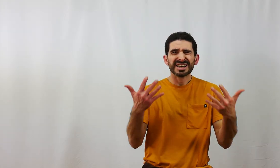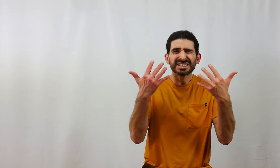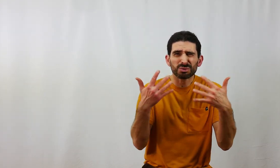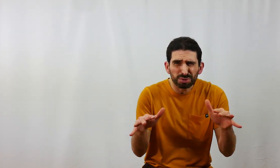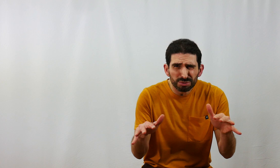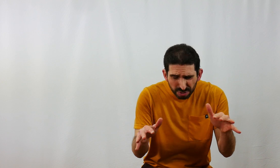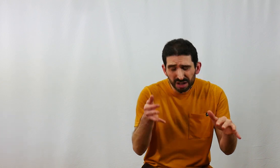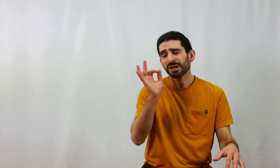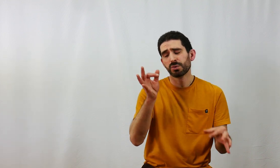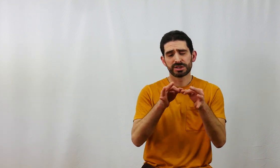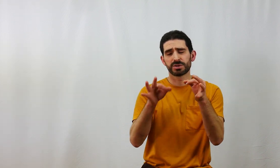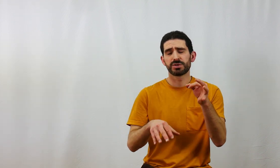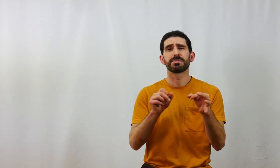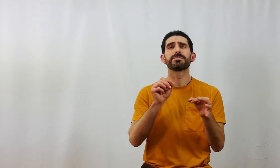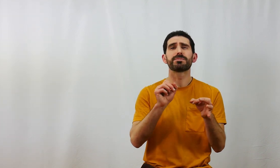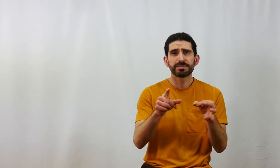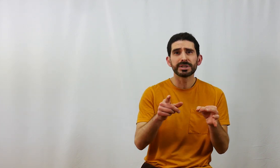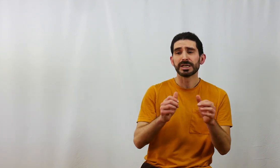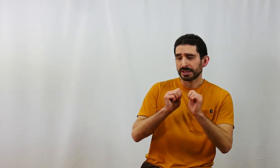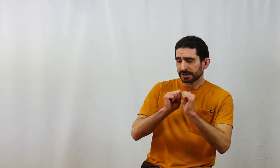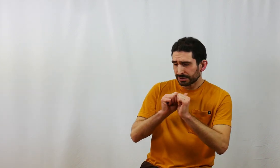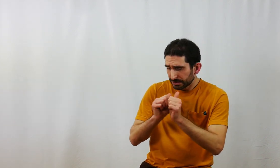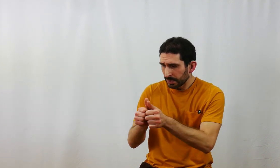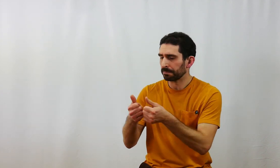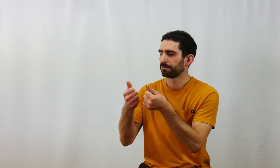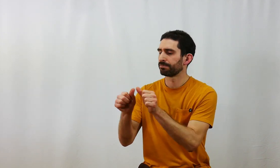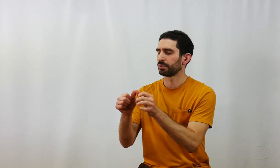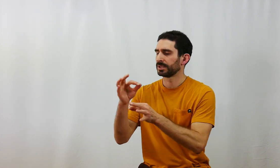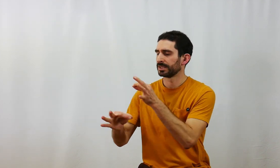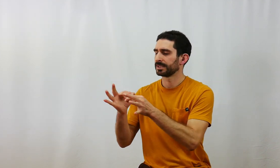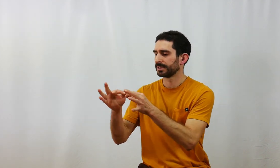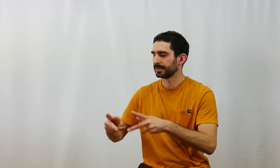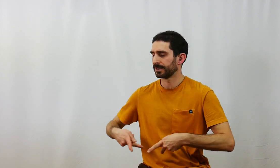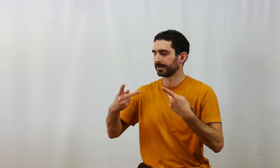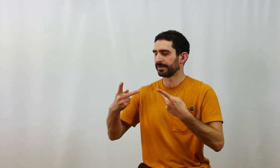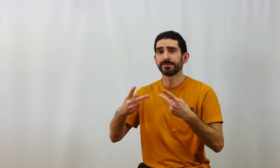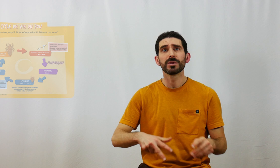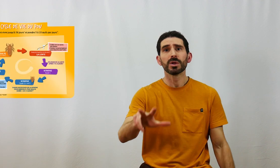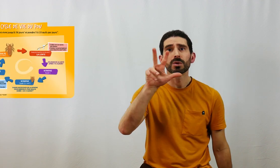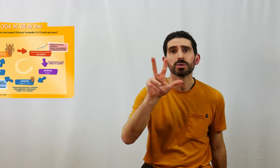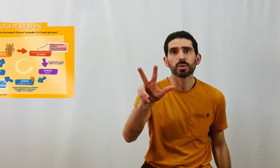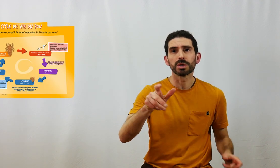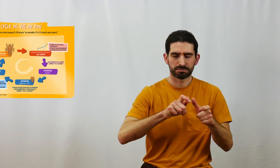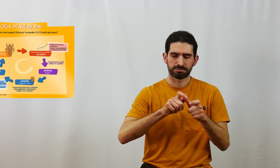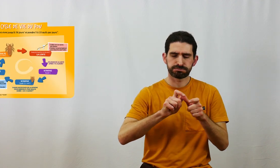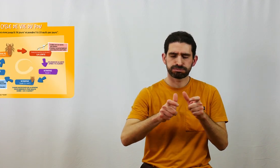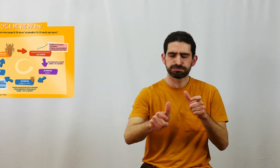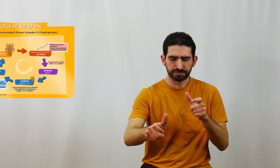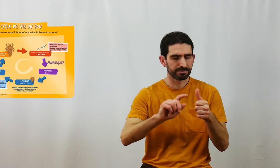C'est tout ? Ah oui, cette solution suit le cycle de vie des poux. Il comporte trois étapes.